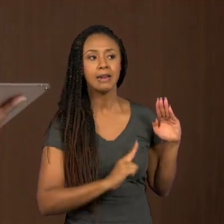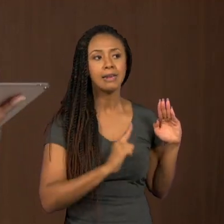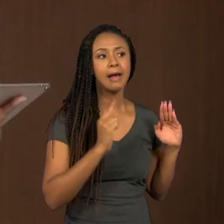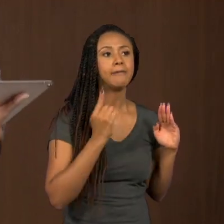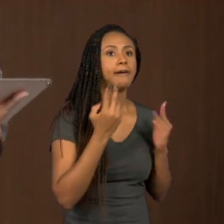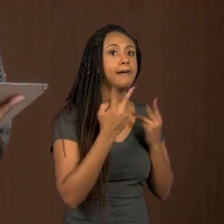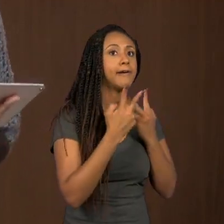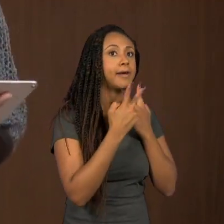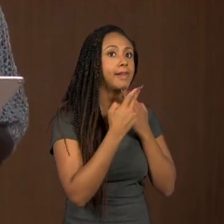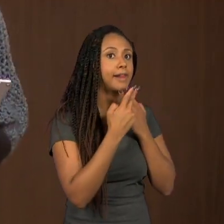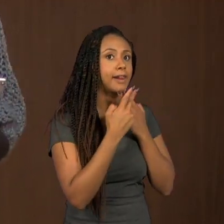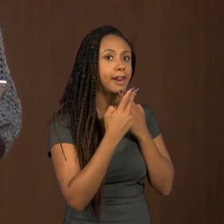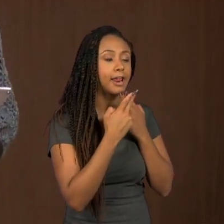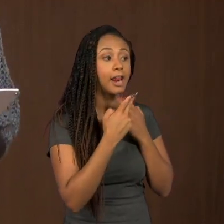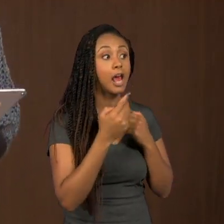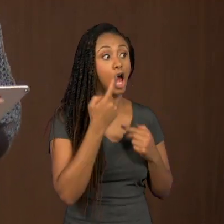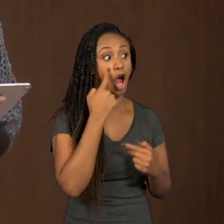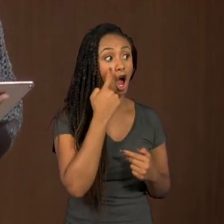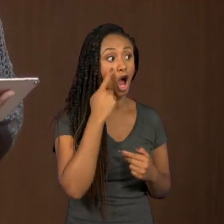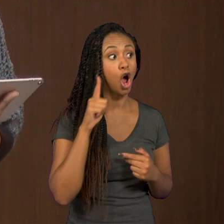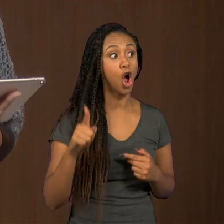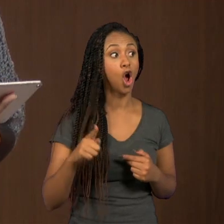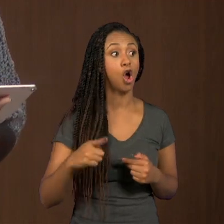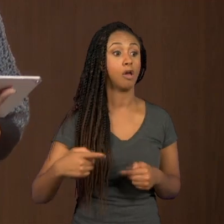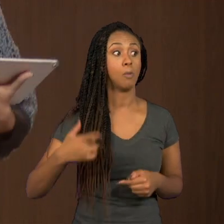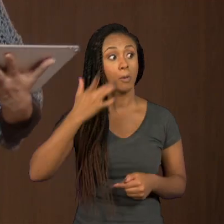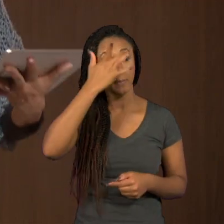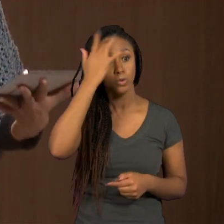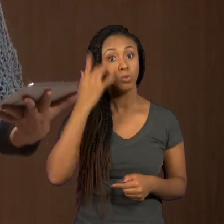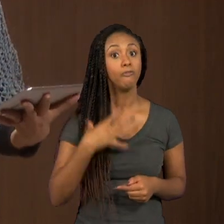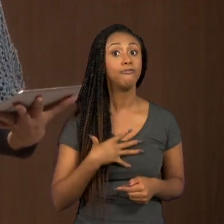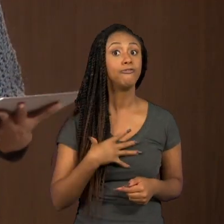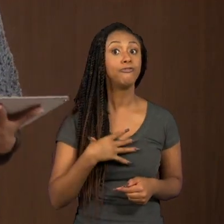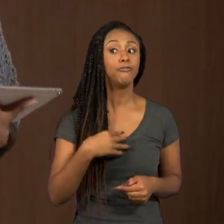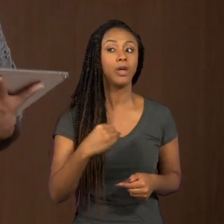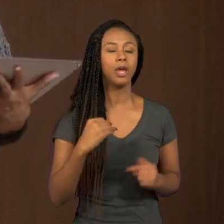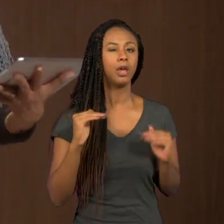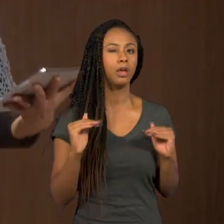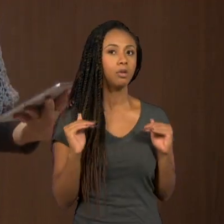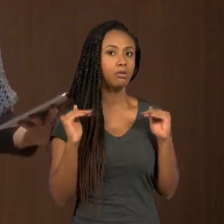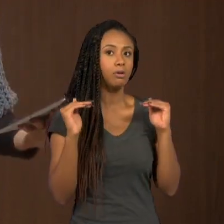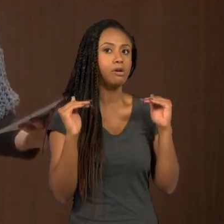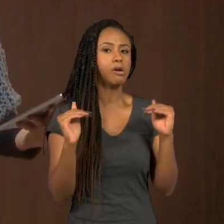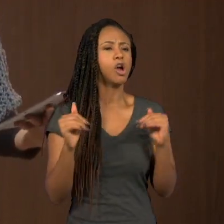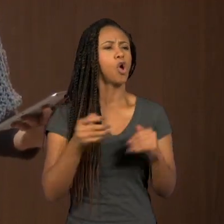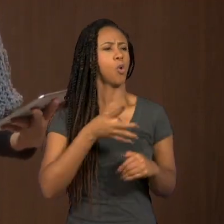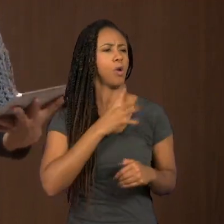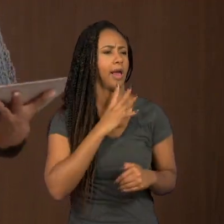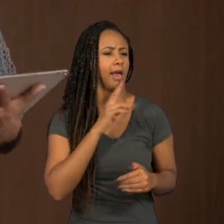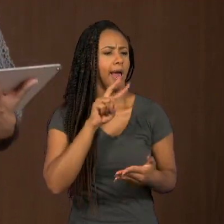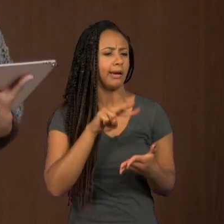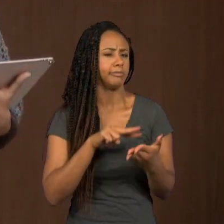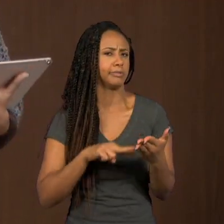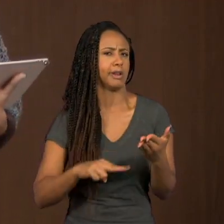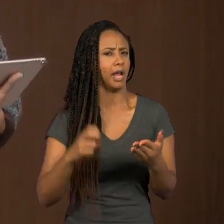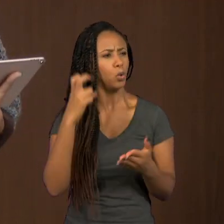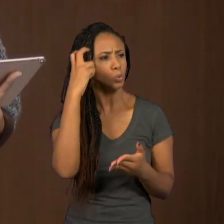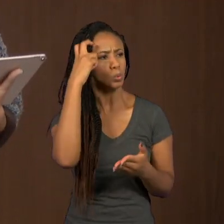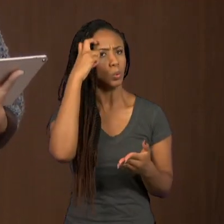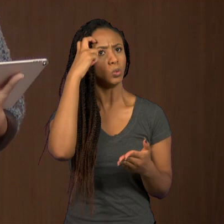FILHO DA CASA-GRANDE, AQUELE QUE É PRIVILEGIADO, QUE TEM ACESSO À CULTURA LETRADA, QUE ESTAVA SE